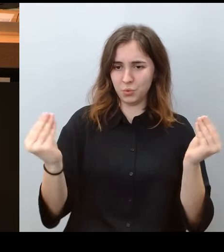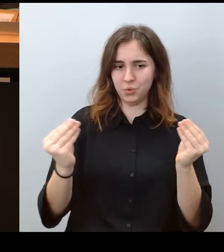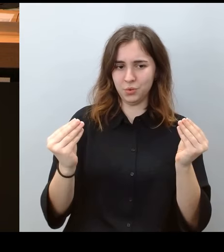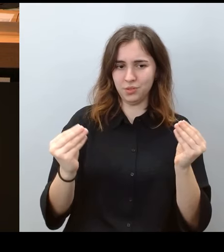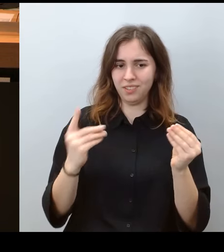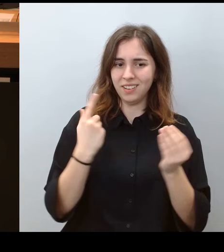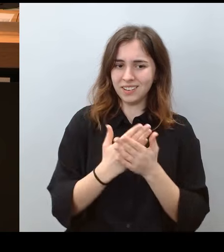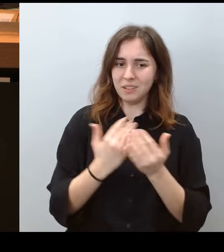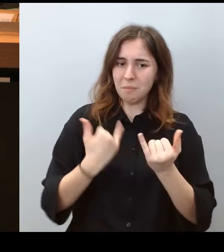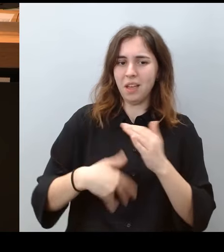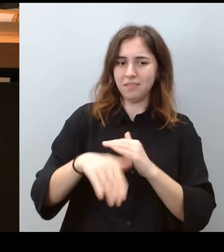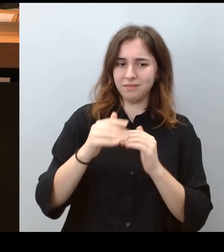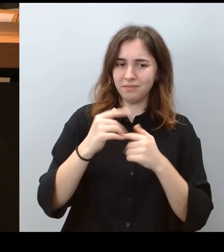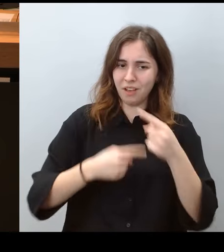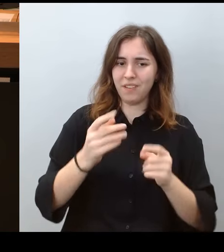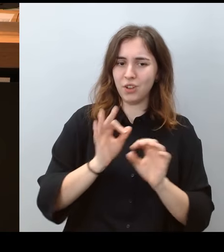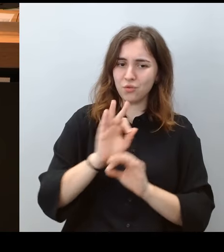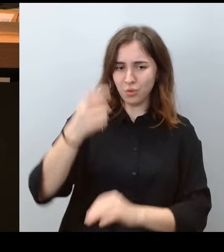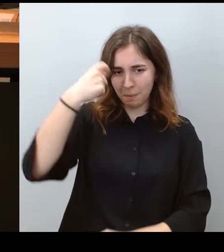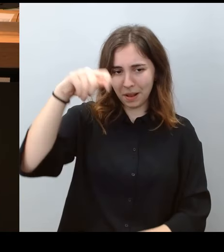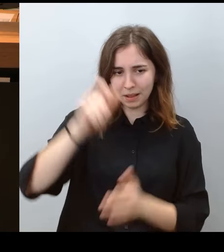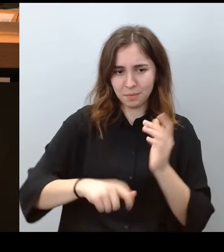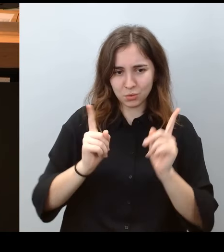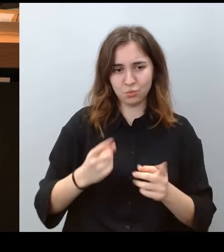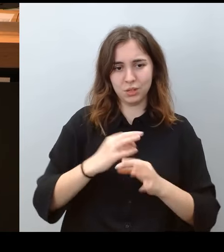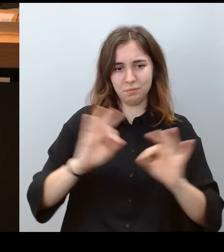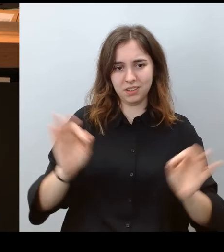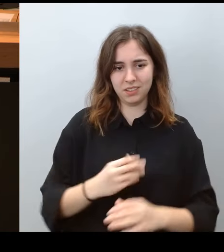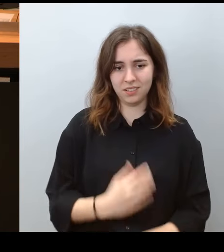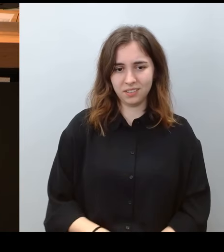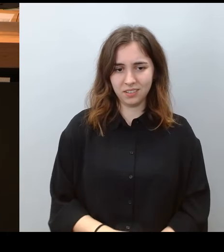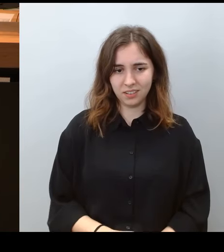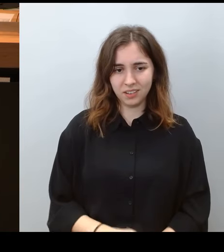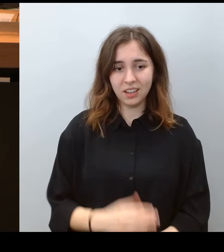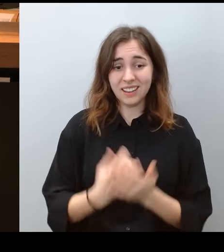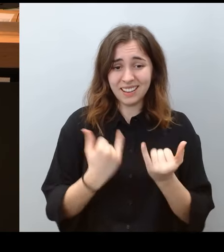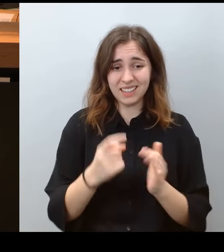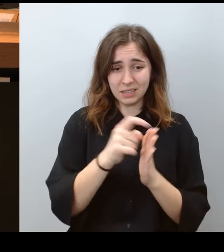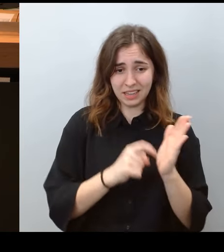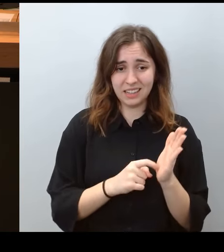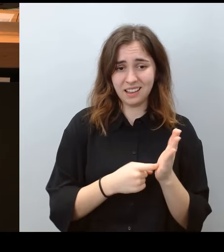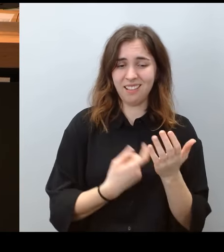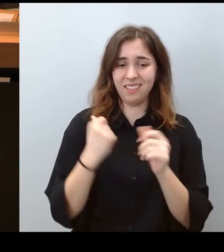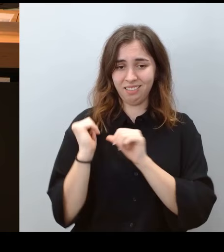Teilhabechancen in Berlin entscheiden. Es ist klar, worum es geht. Liefern Sie als Koalition beim